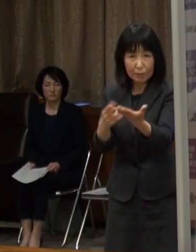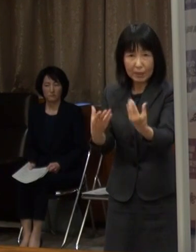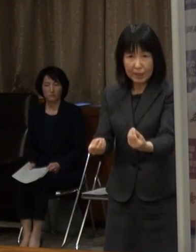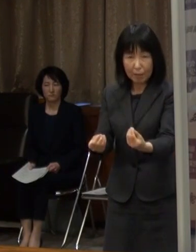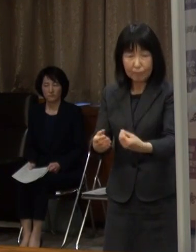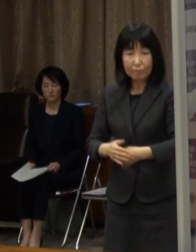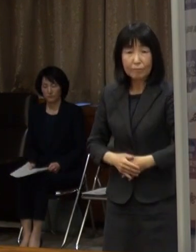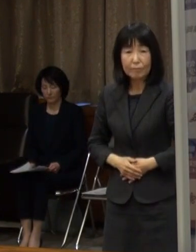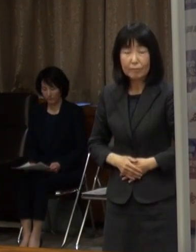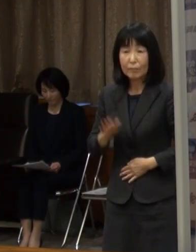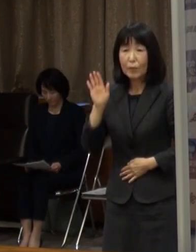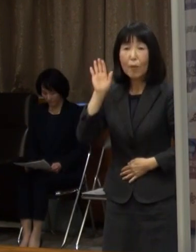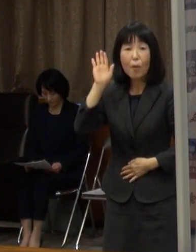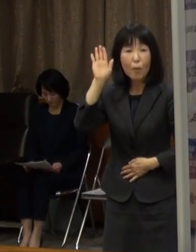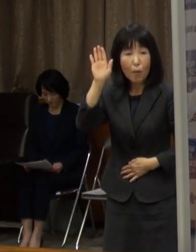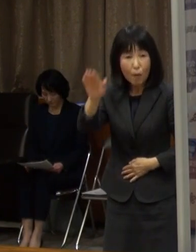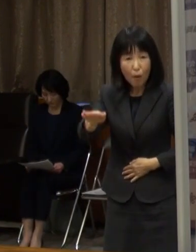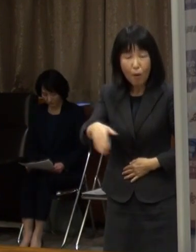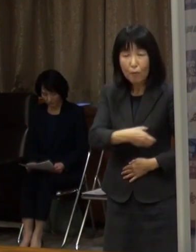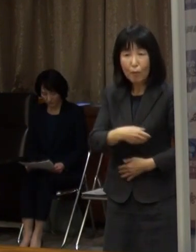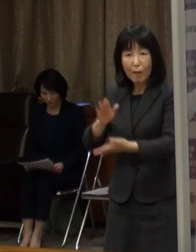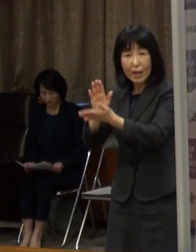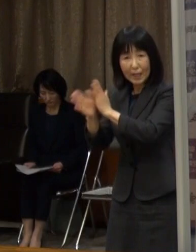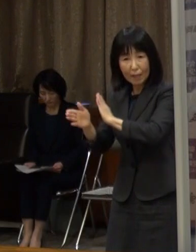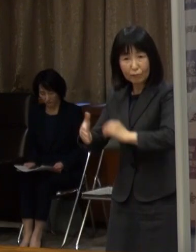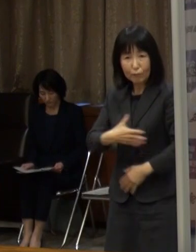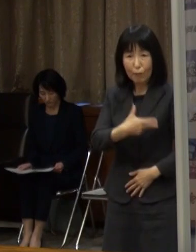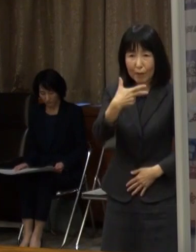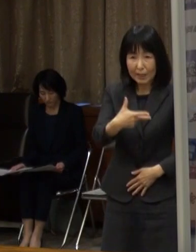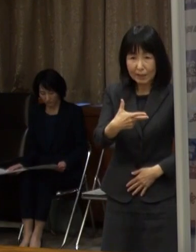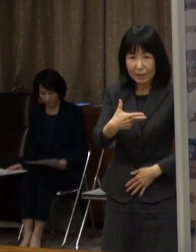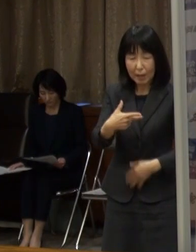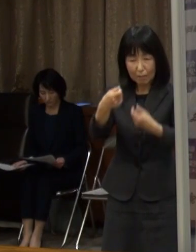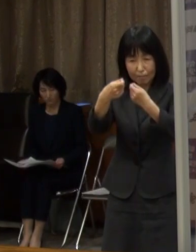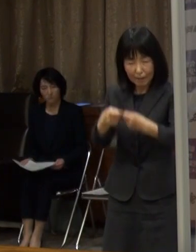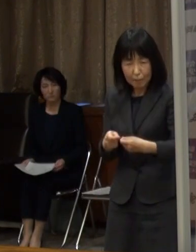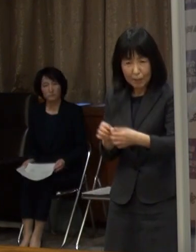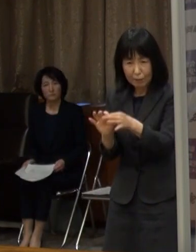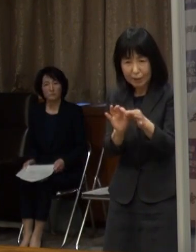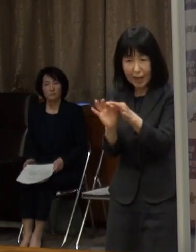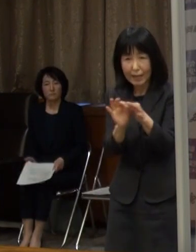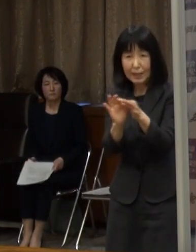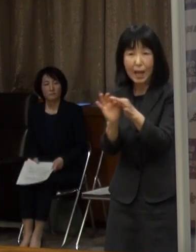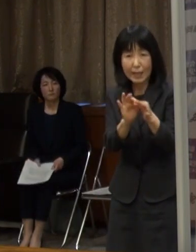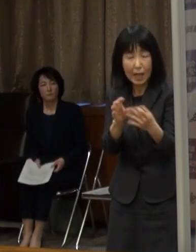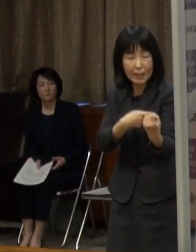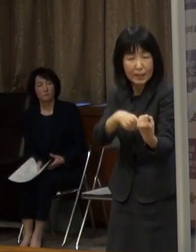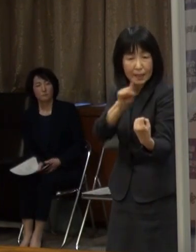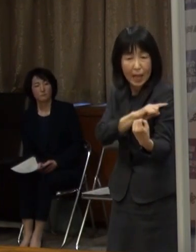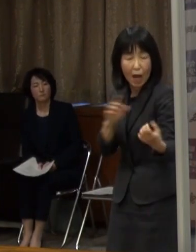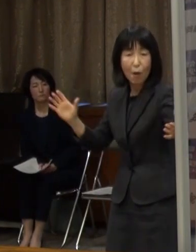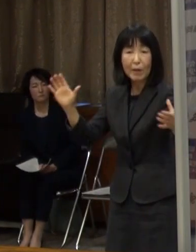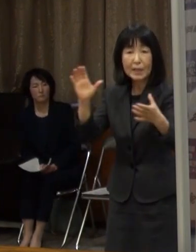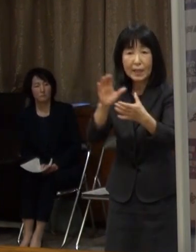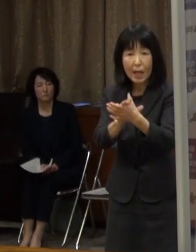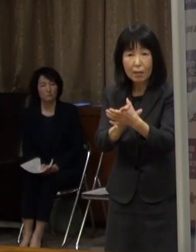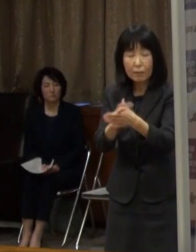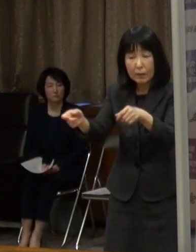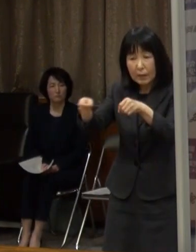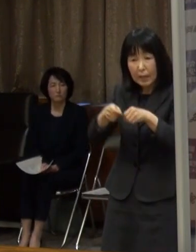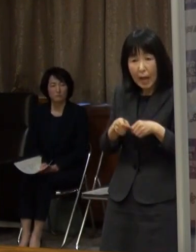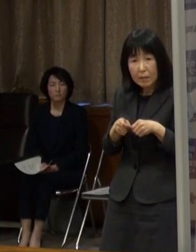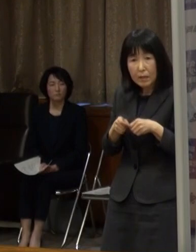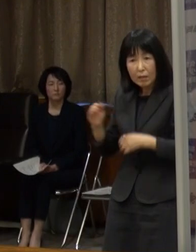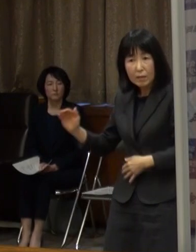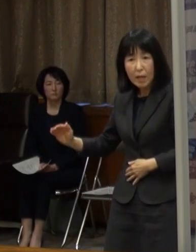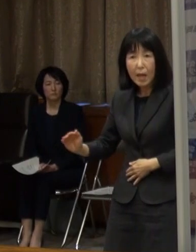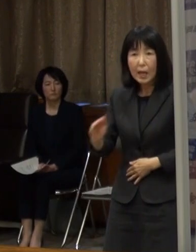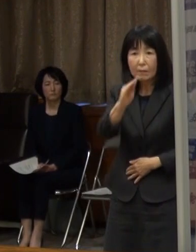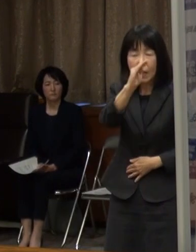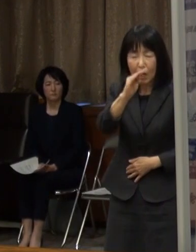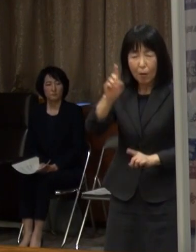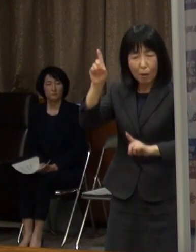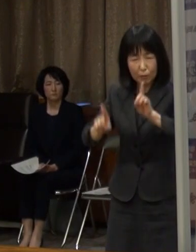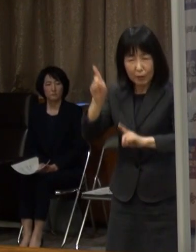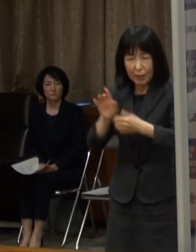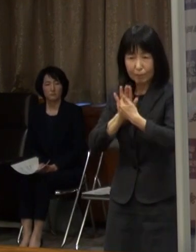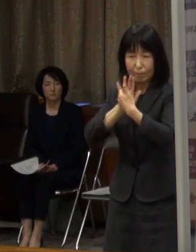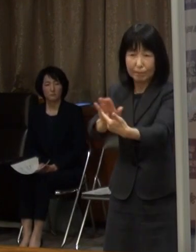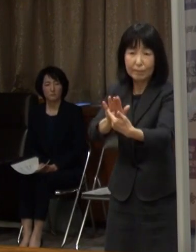今後 福岡県と福岡市とが緊密に連携し 力を合わせて この感染再拡大を何としてでも食い止めたいと思います